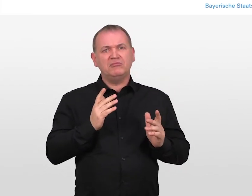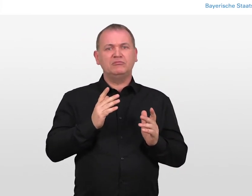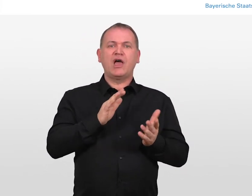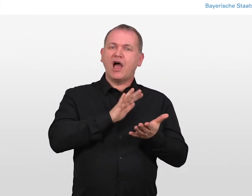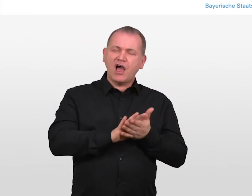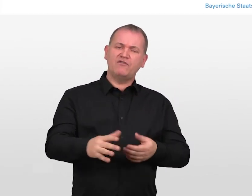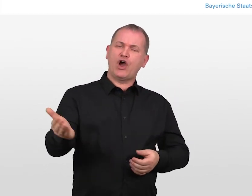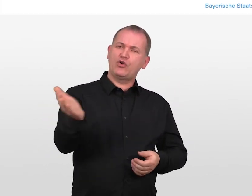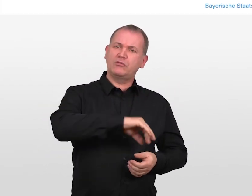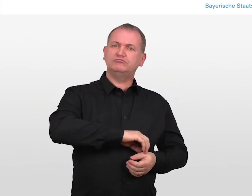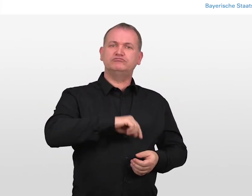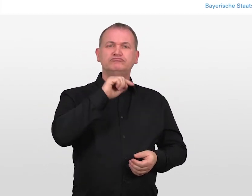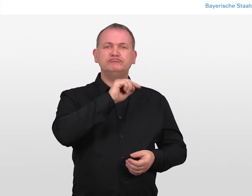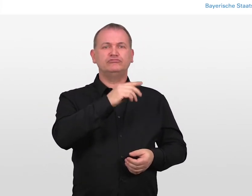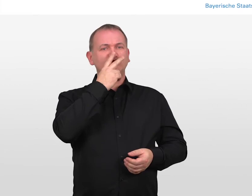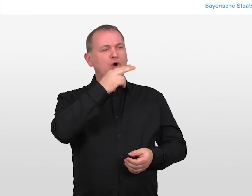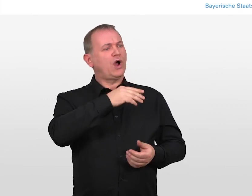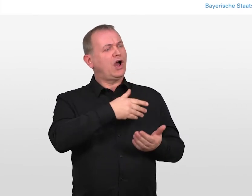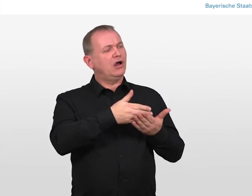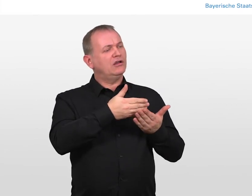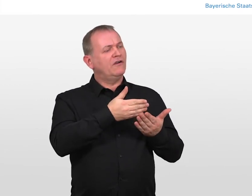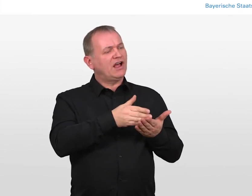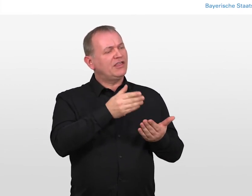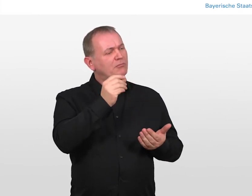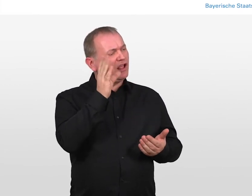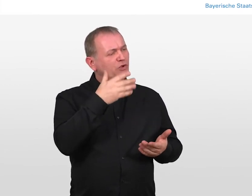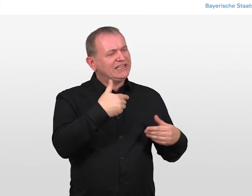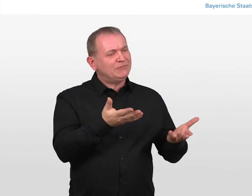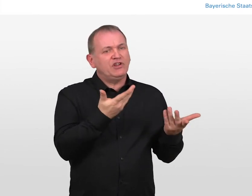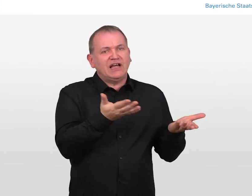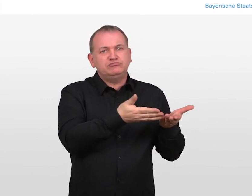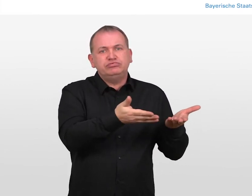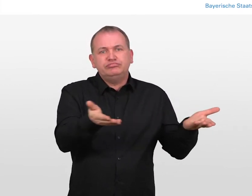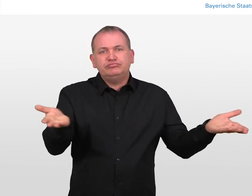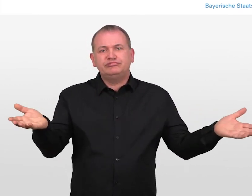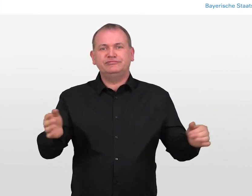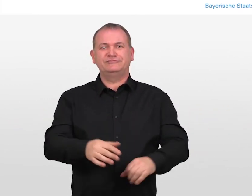schau einfach kurz vor der Woche der Aus- und Weiterbildung nochmal nach!